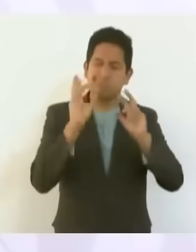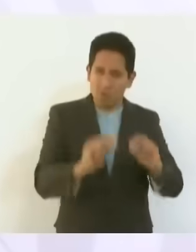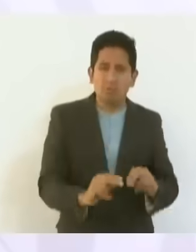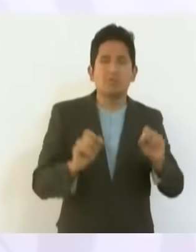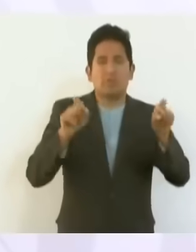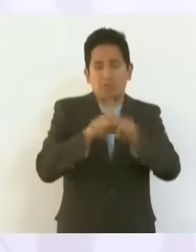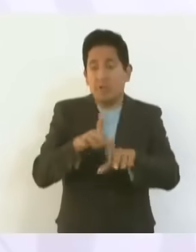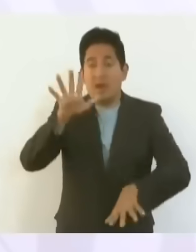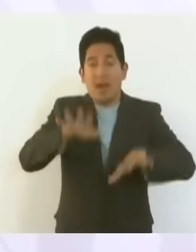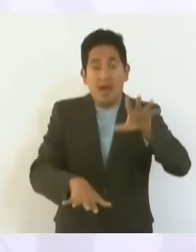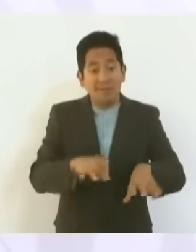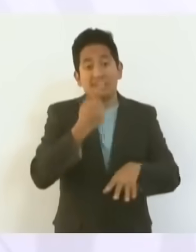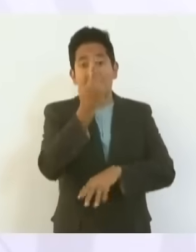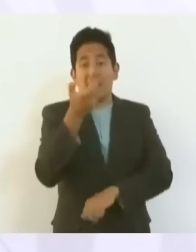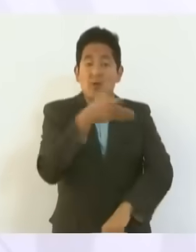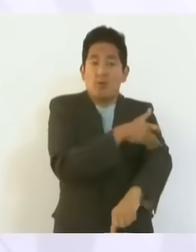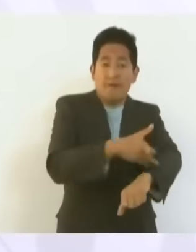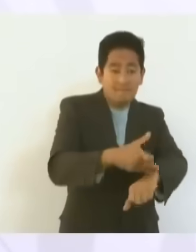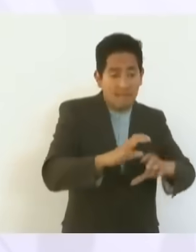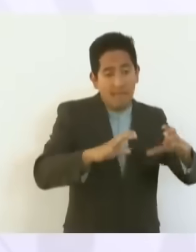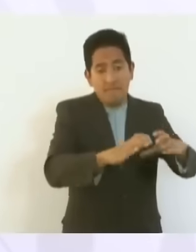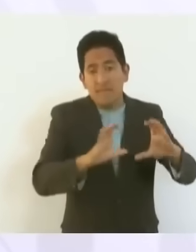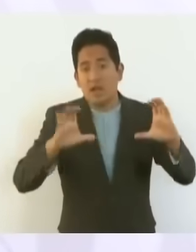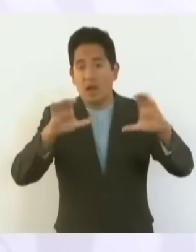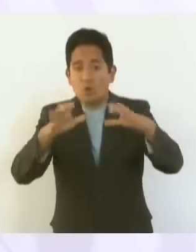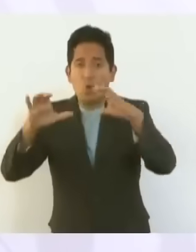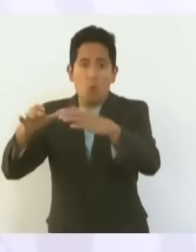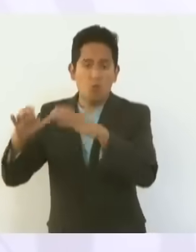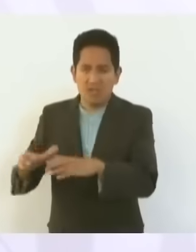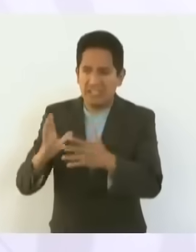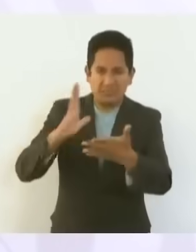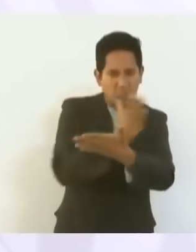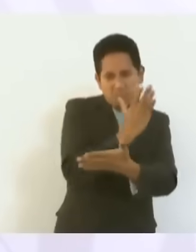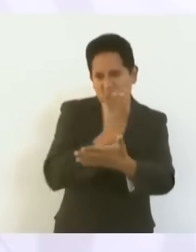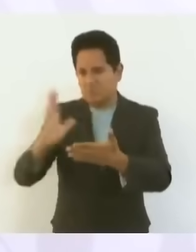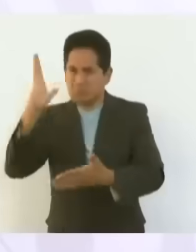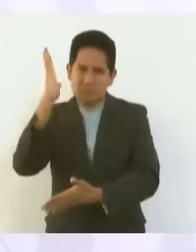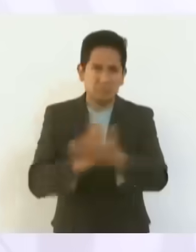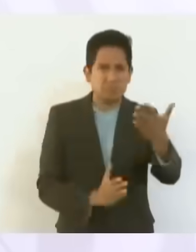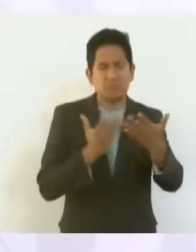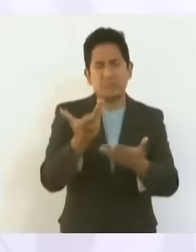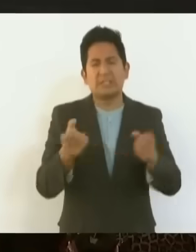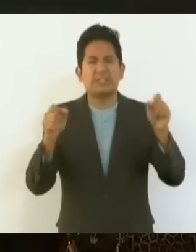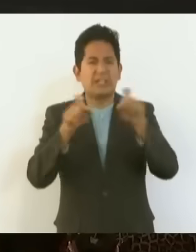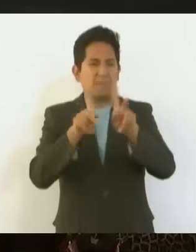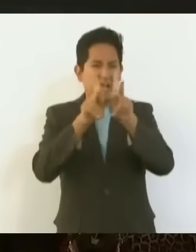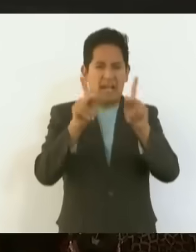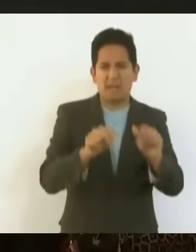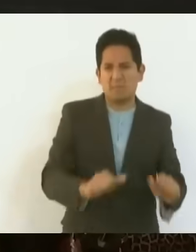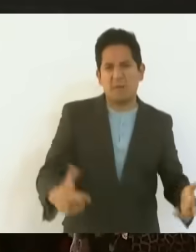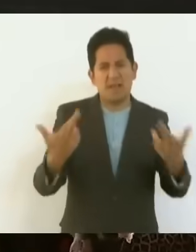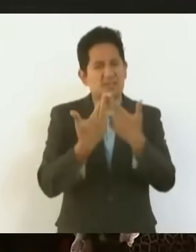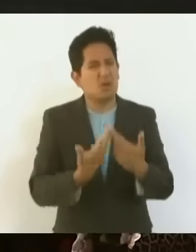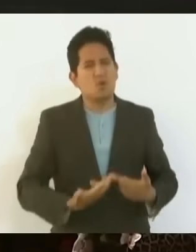familia, divide comunidades, siembra miedo y rompe la armonía de un barrio o de una colonia.